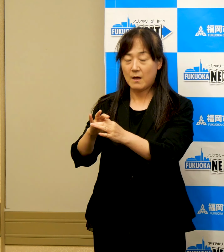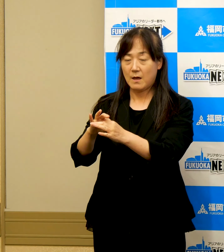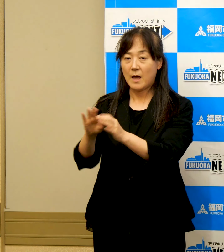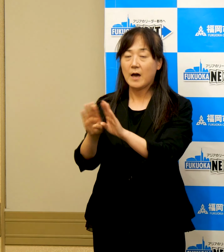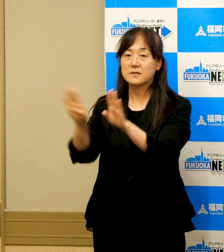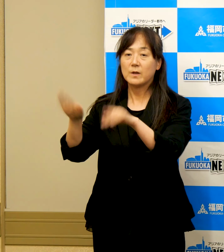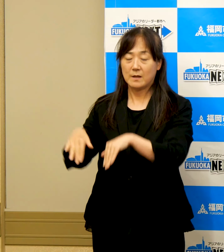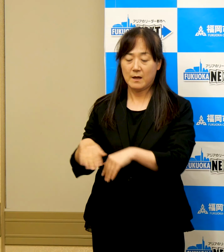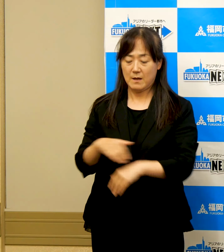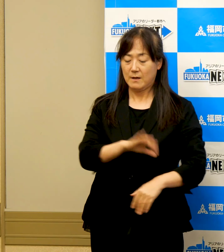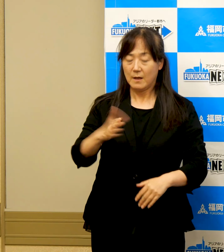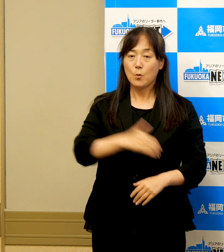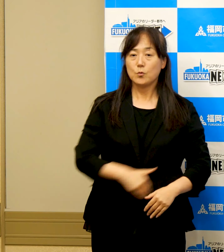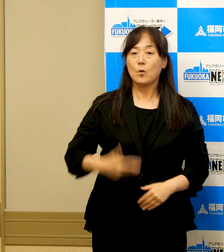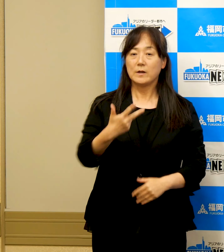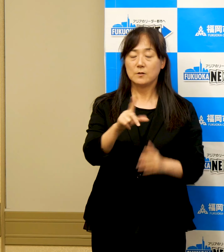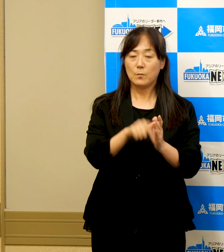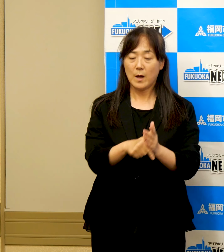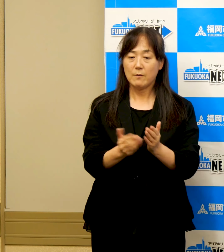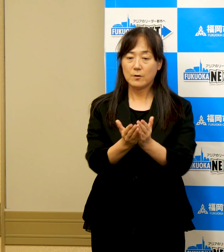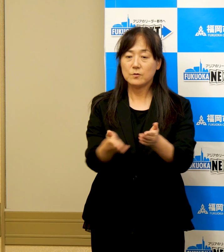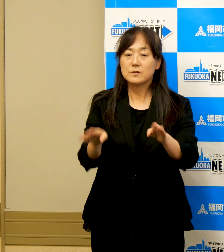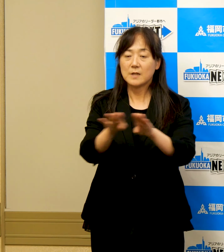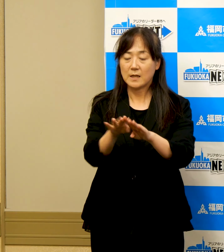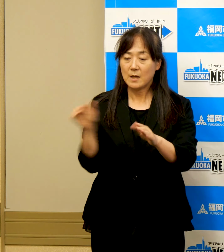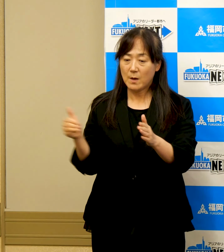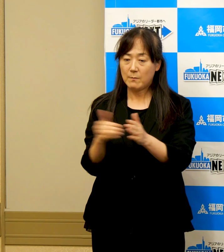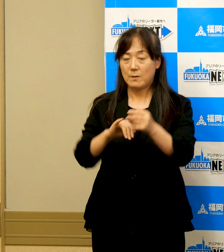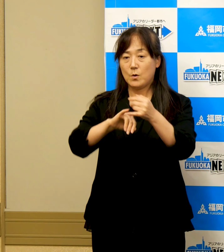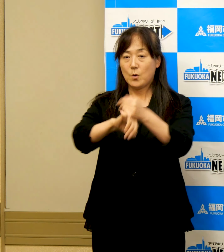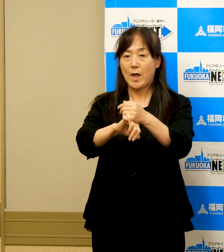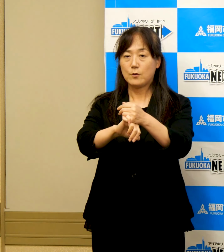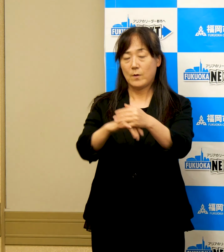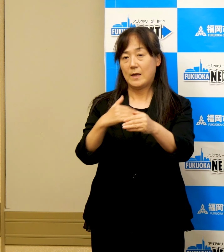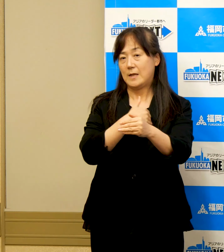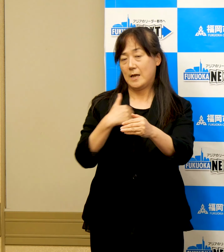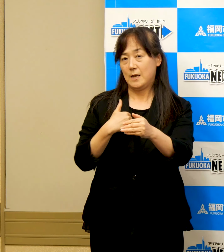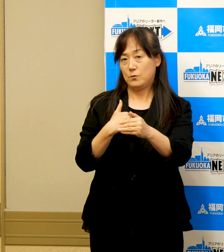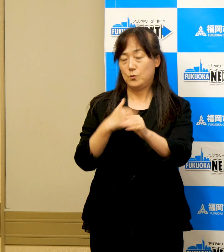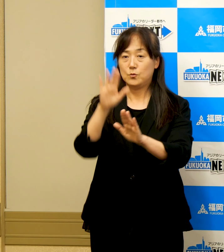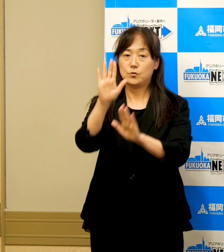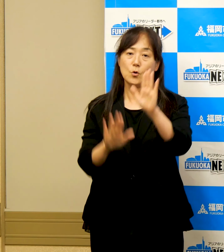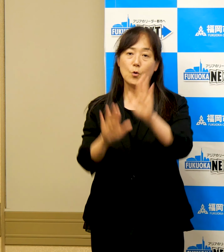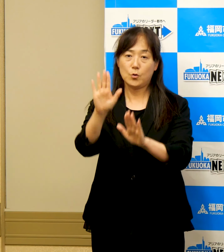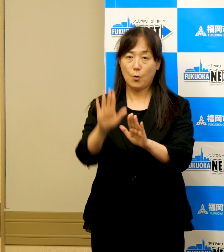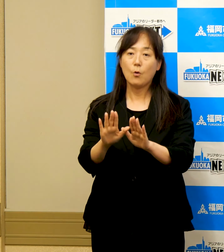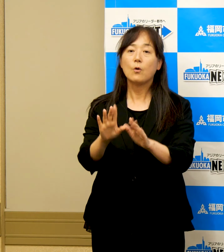ただ福岡市の場合は クルーズセンターはこれまでも 予約入れようと思ったら 入れることができる状況になっていて